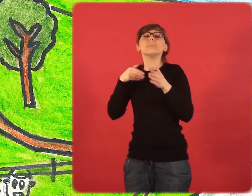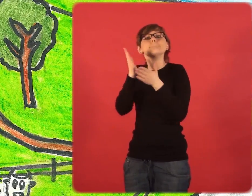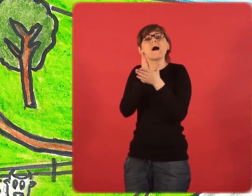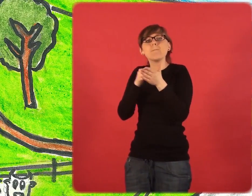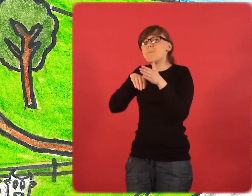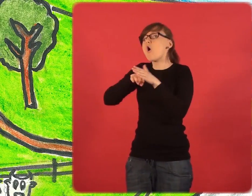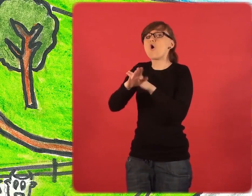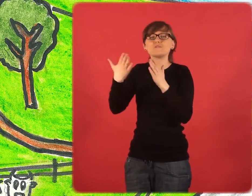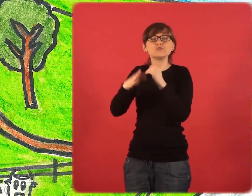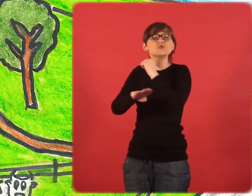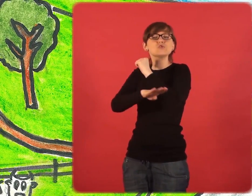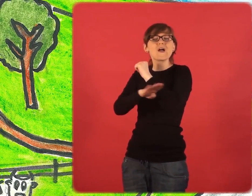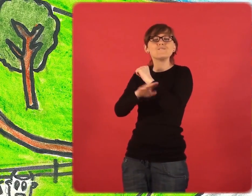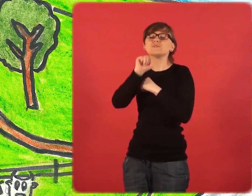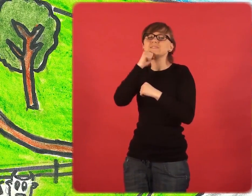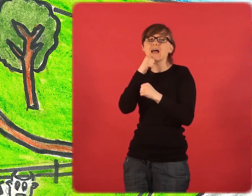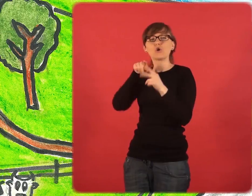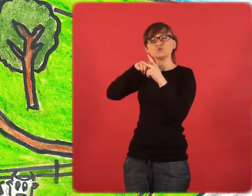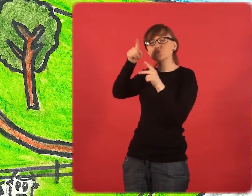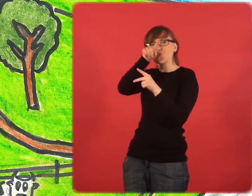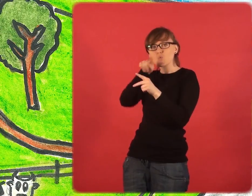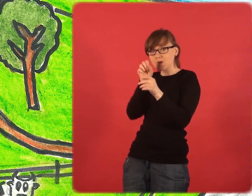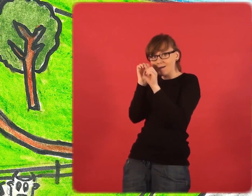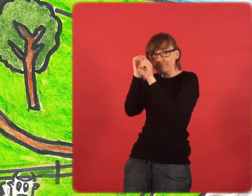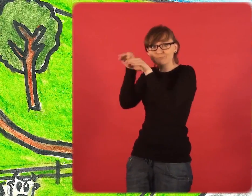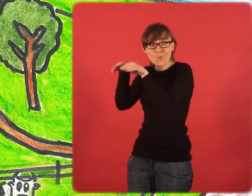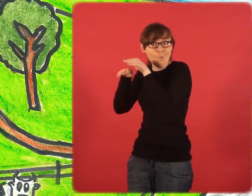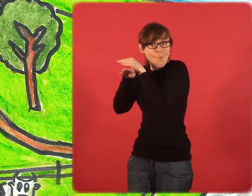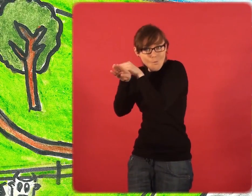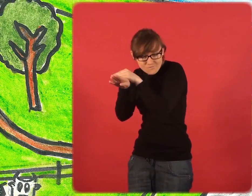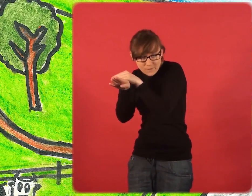Była ona schowana w opuszczonej dziupli na drzewie po którym chłopcy przechodzili do swoich pokoi.